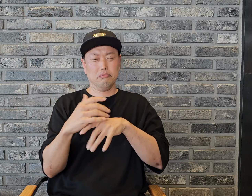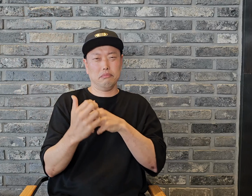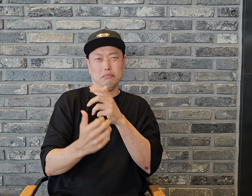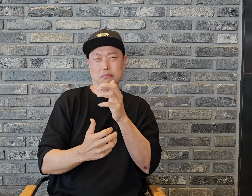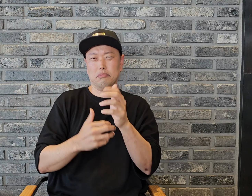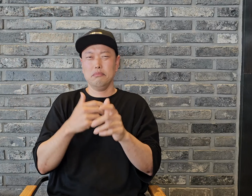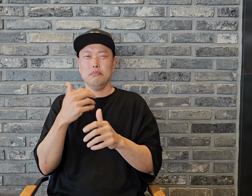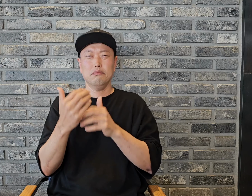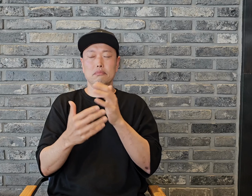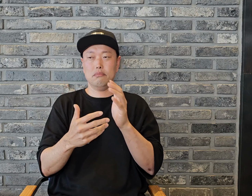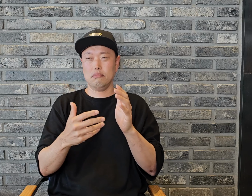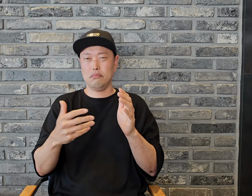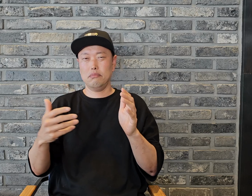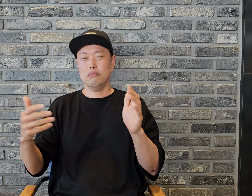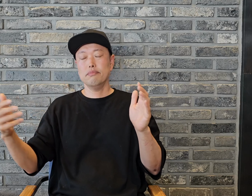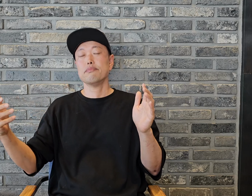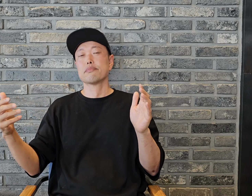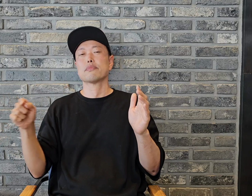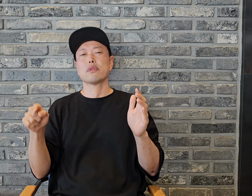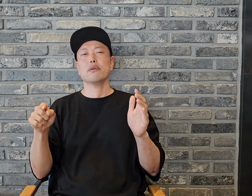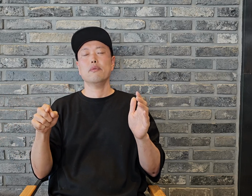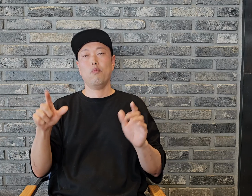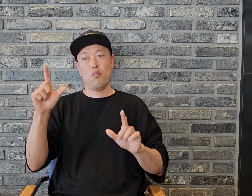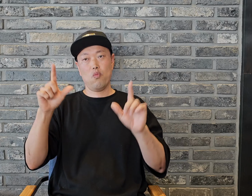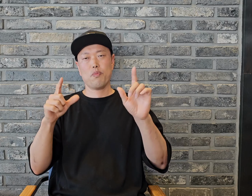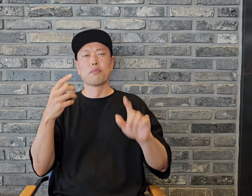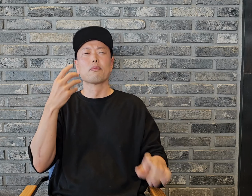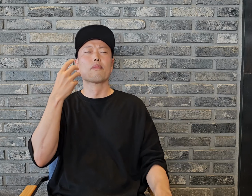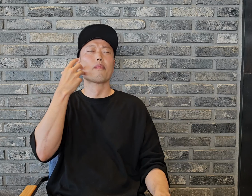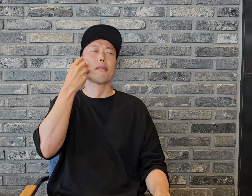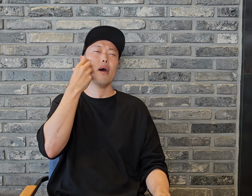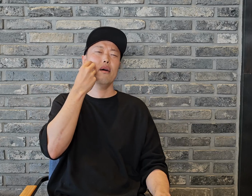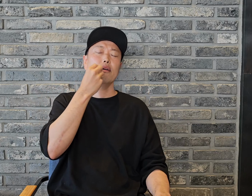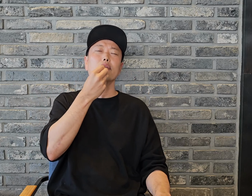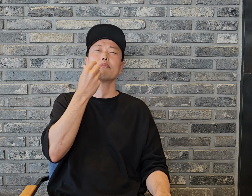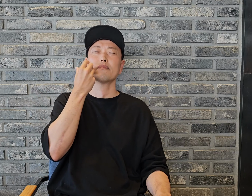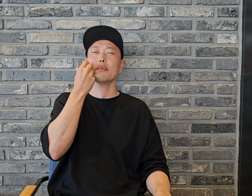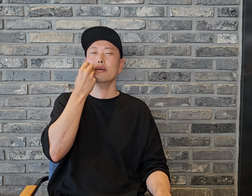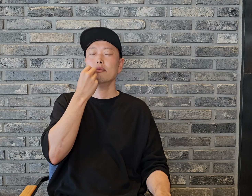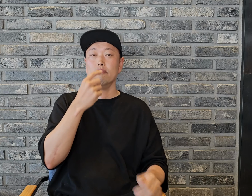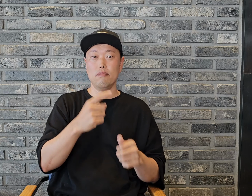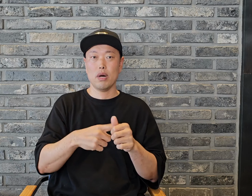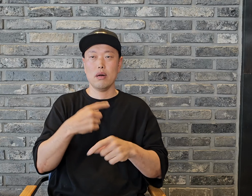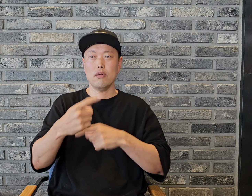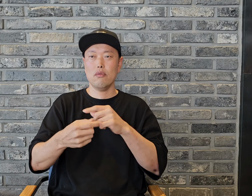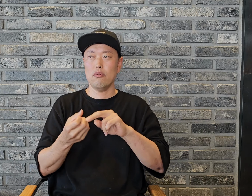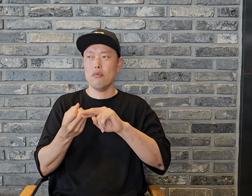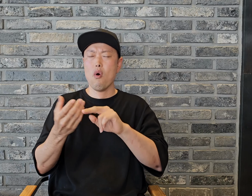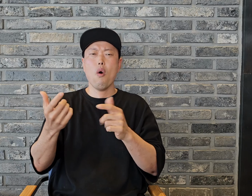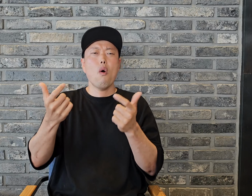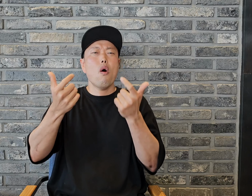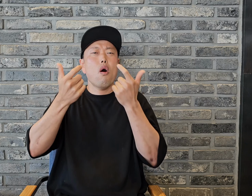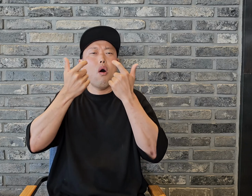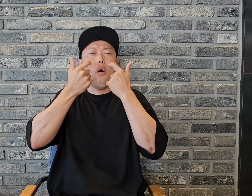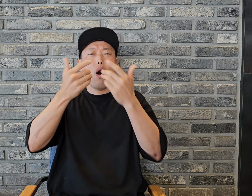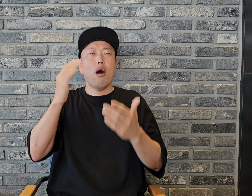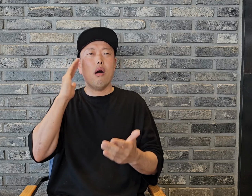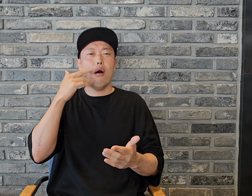Si piensas en cómo usar tus manos, te volverás más atractivo. La transmisión será clara y las personas sordas